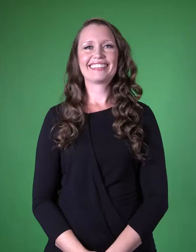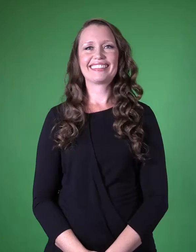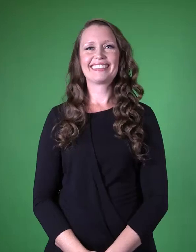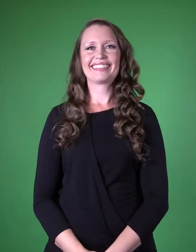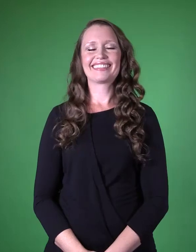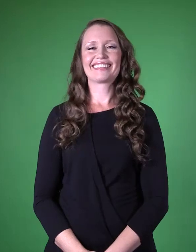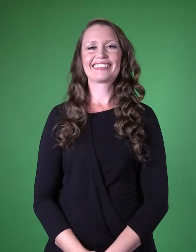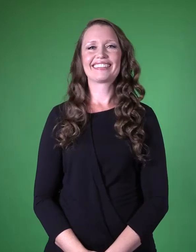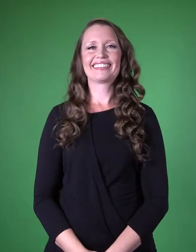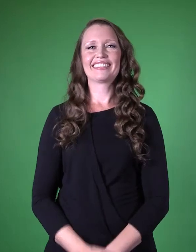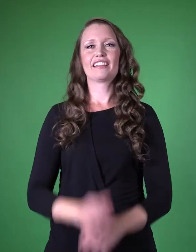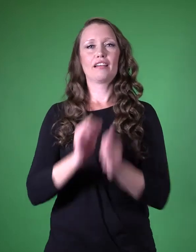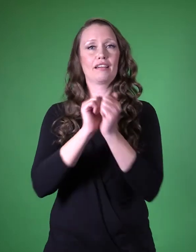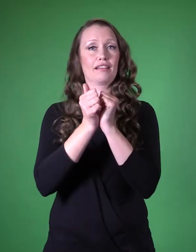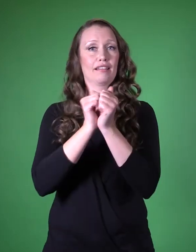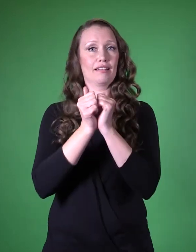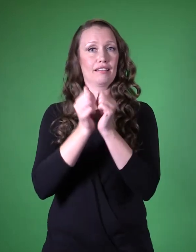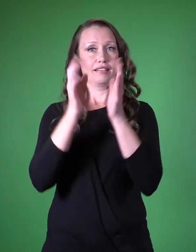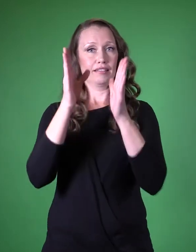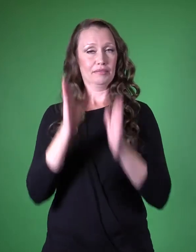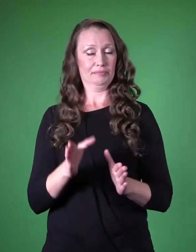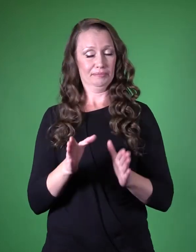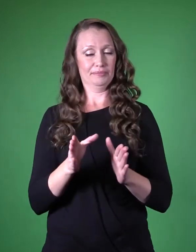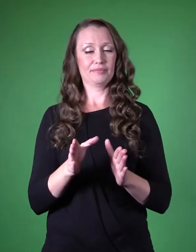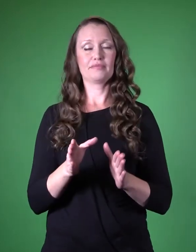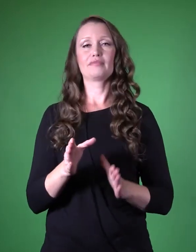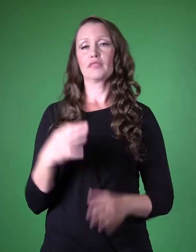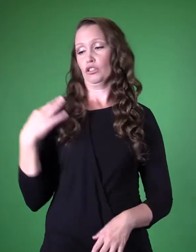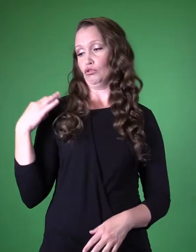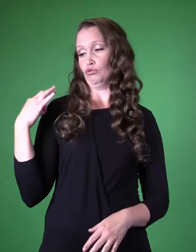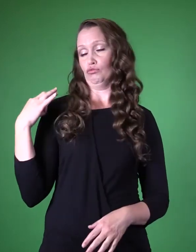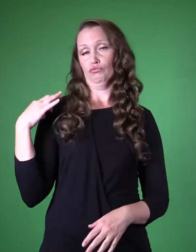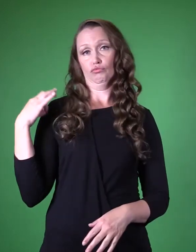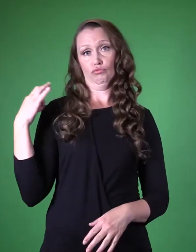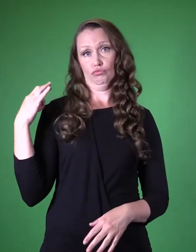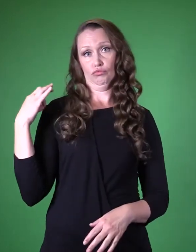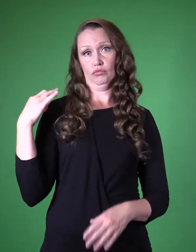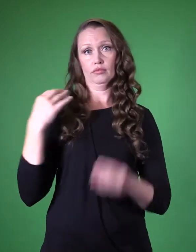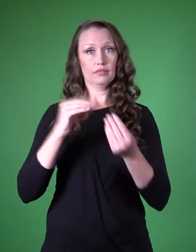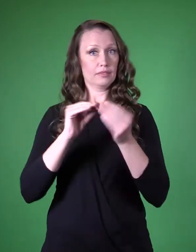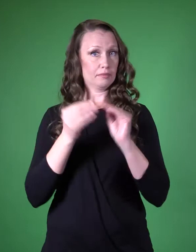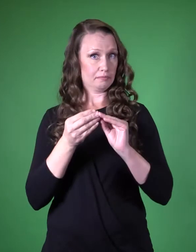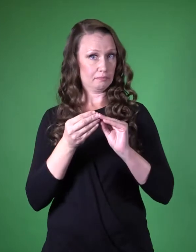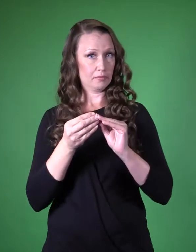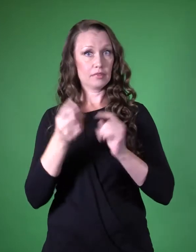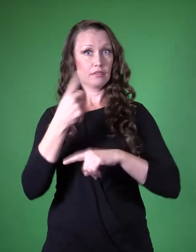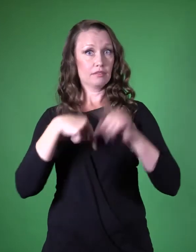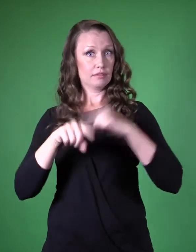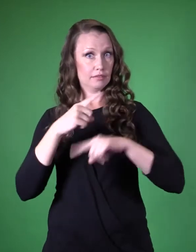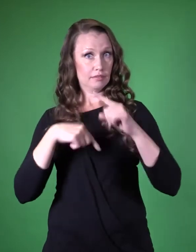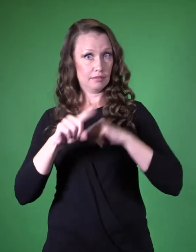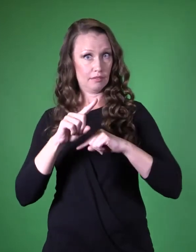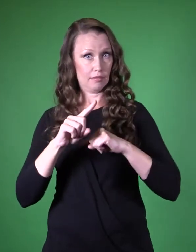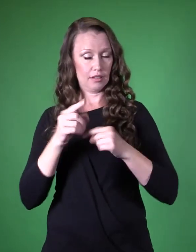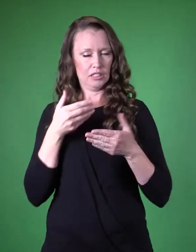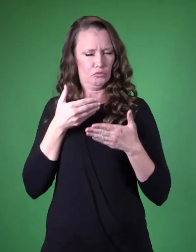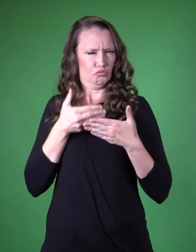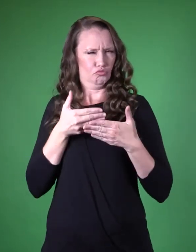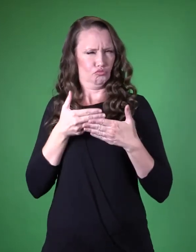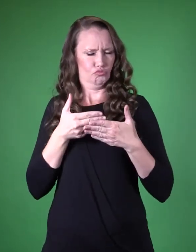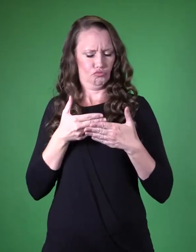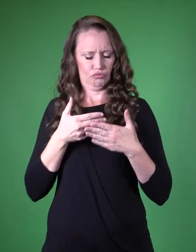ATHLETE JERSEY NUMBERS SIGN CLOSE